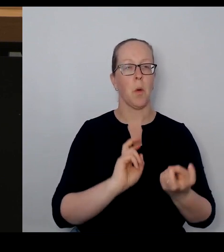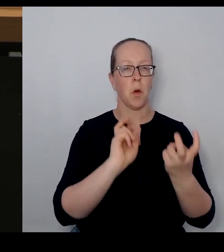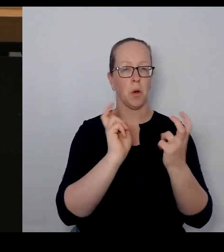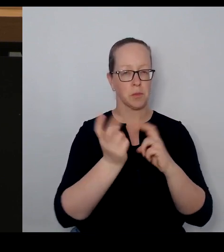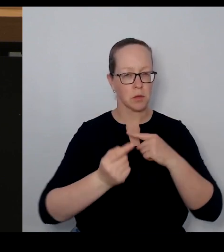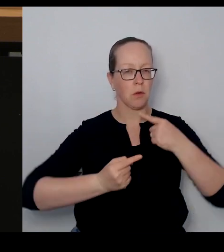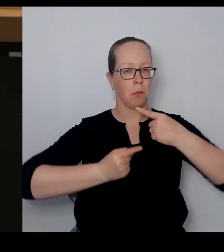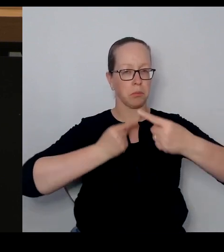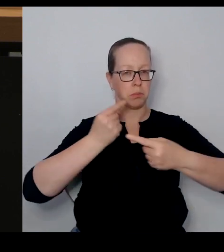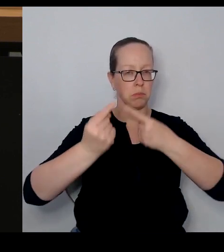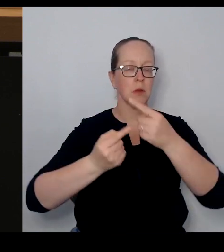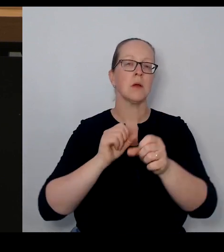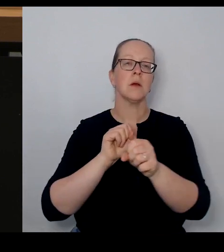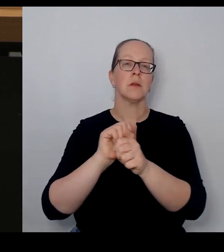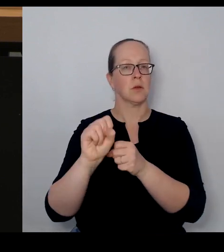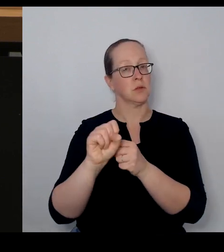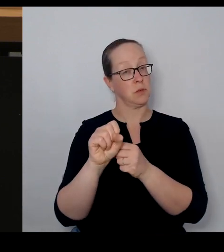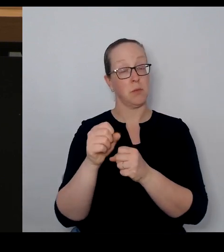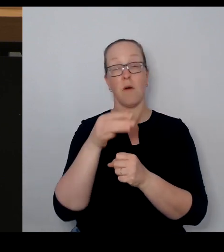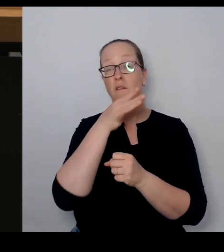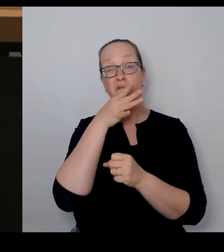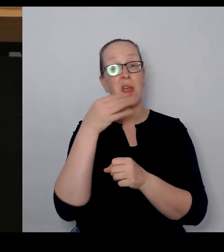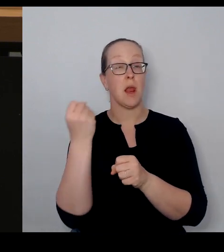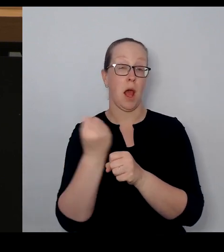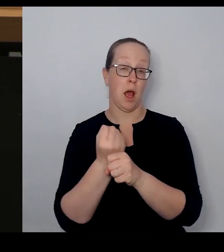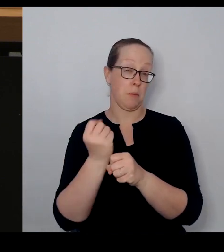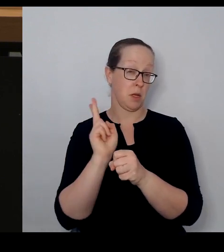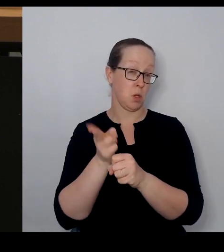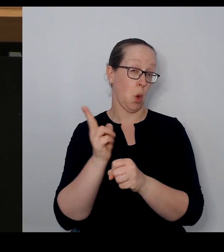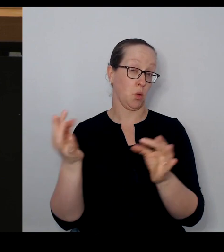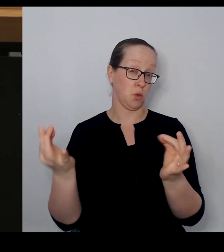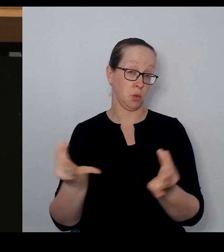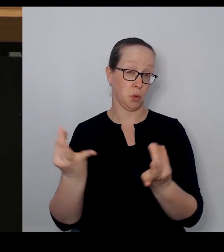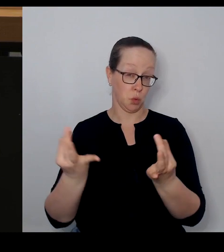Einmal mehr steht die Finanzsituation des Landes Berlin im Fokus des Berichts. Darauf